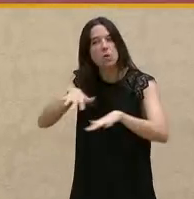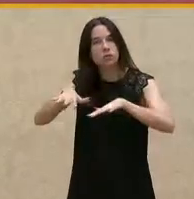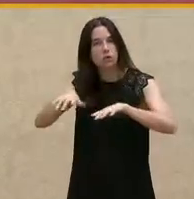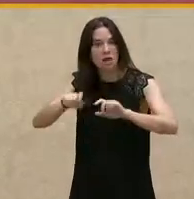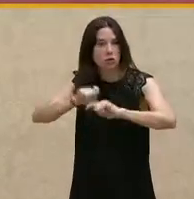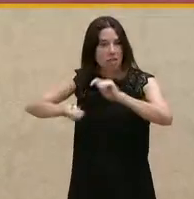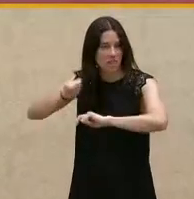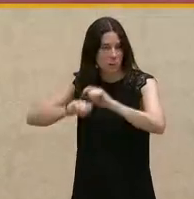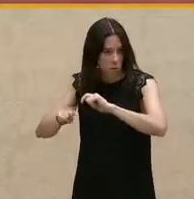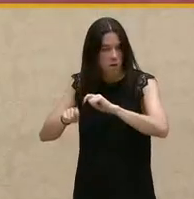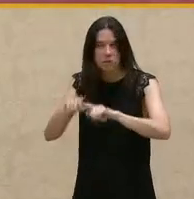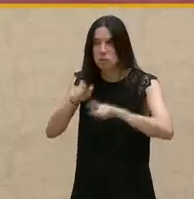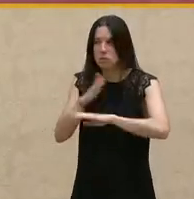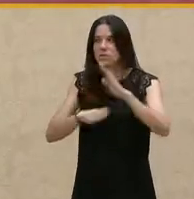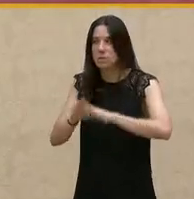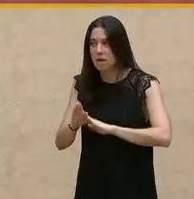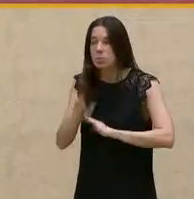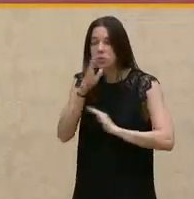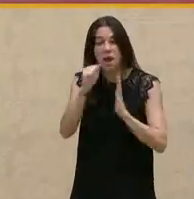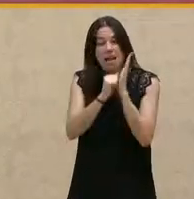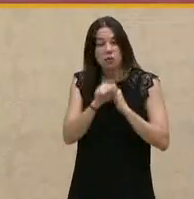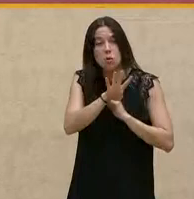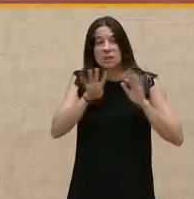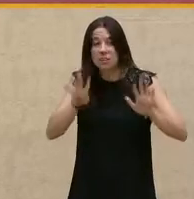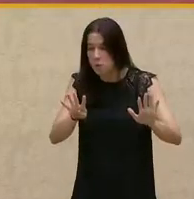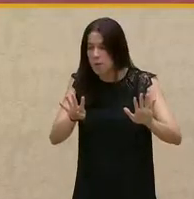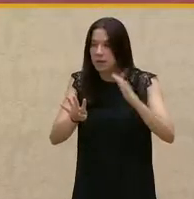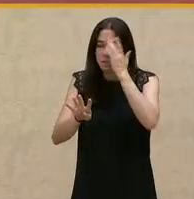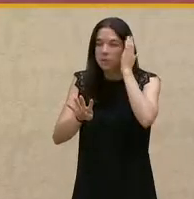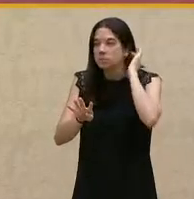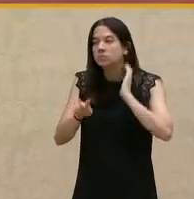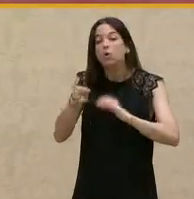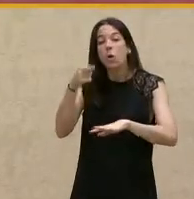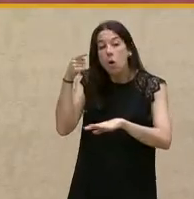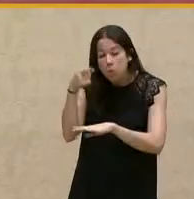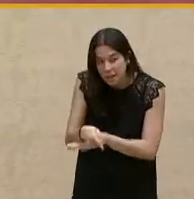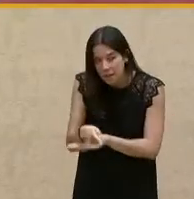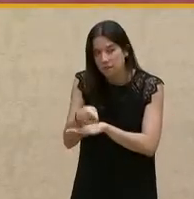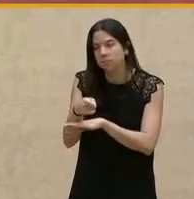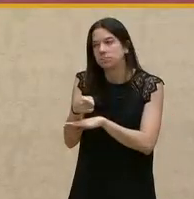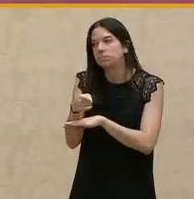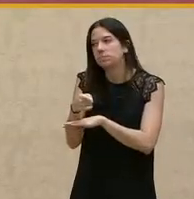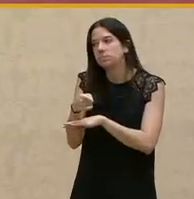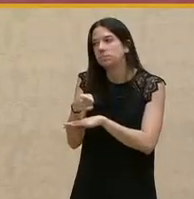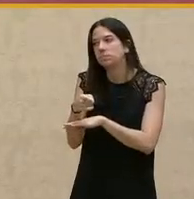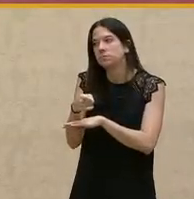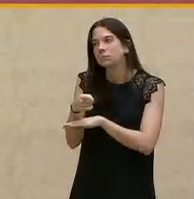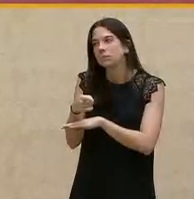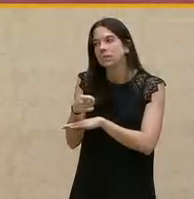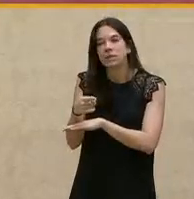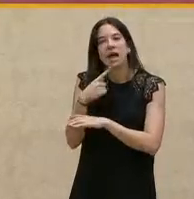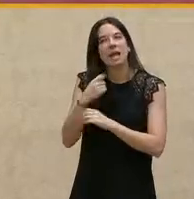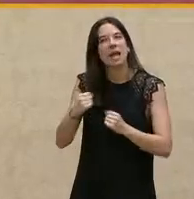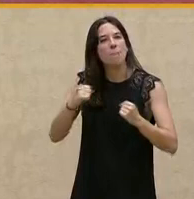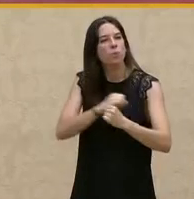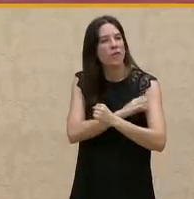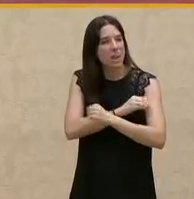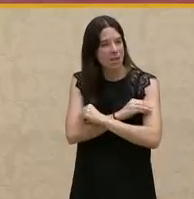y para ello el artículo 49 obliga a que se le dé el empoderamiento que el movimiento social tiene,